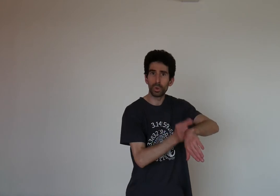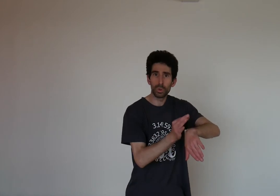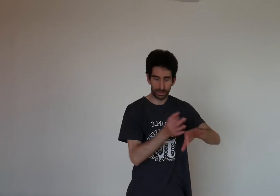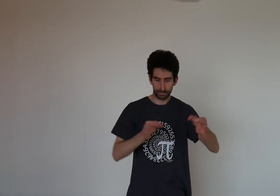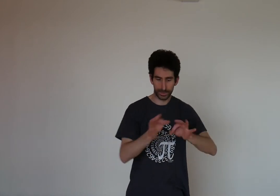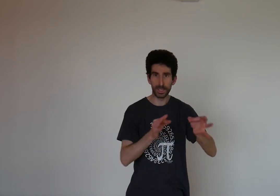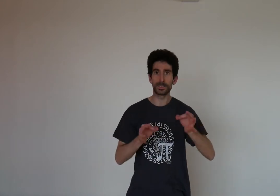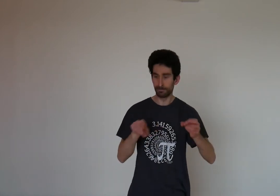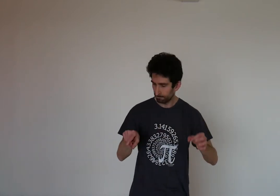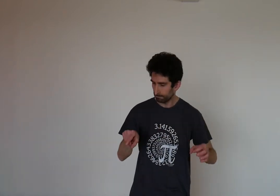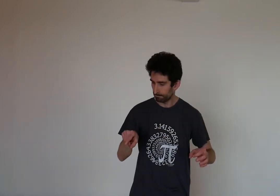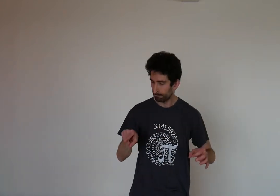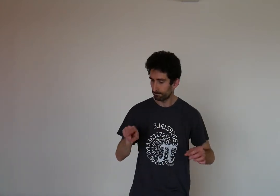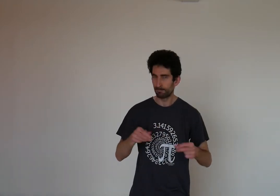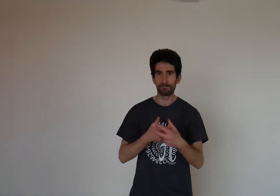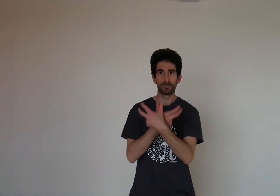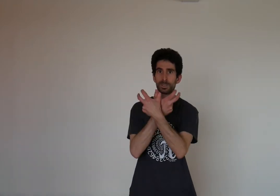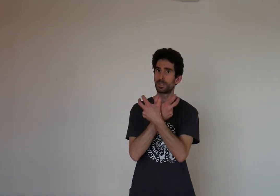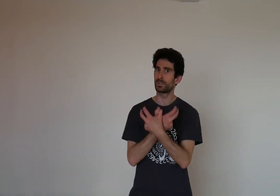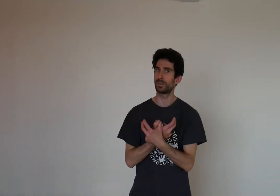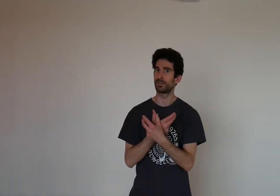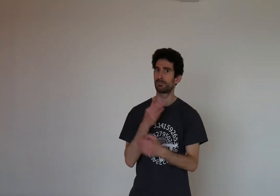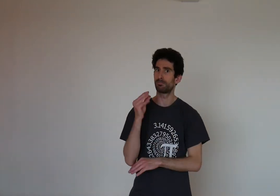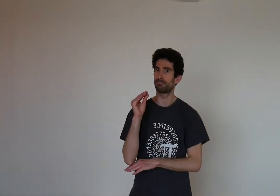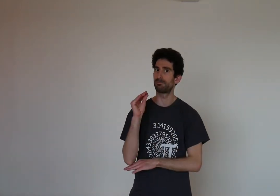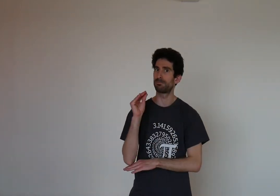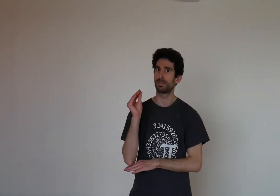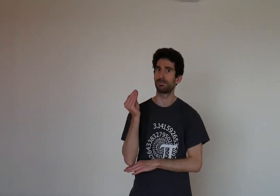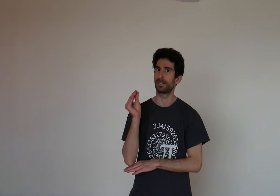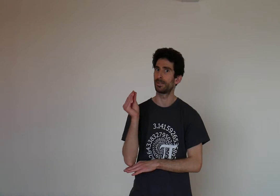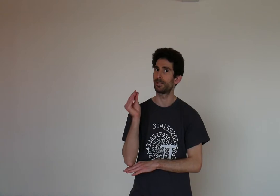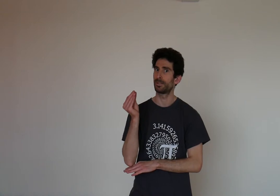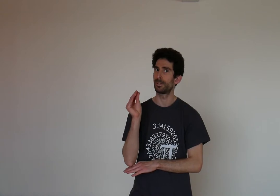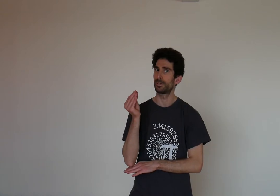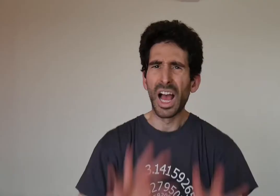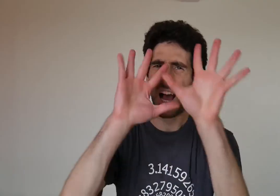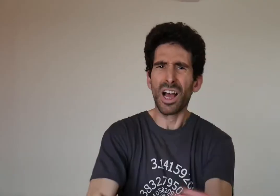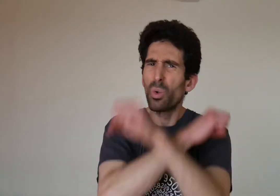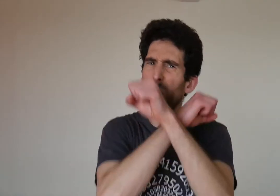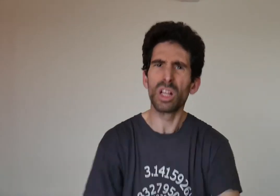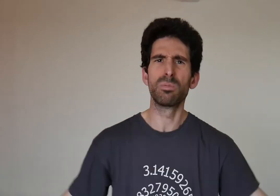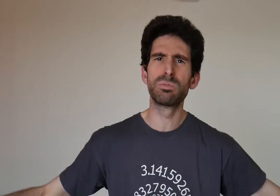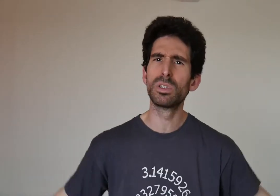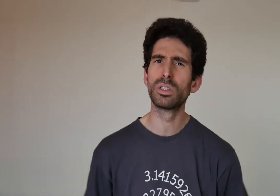des pièces et même... un squelette de bébé... Incroyable !